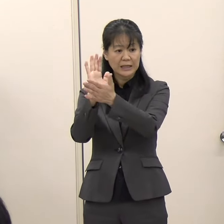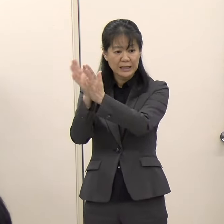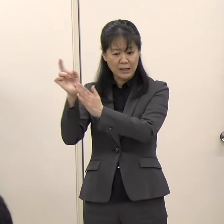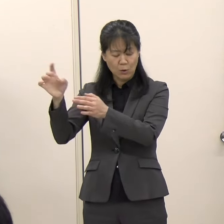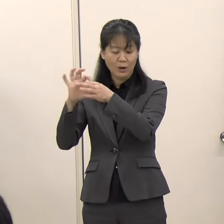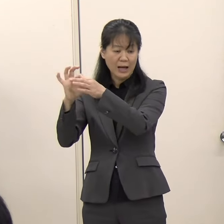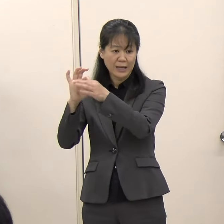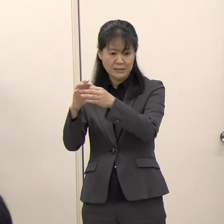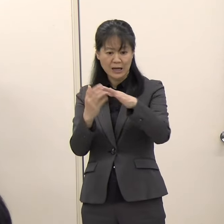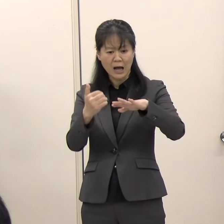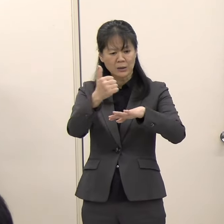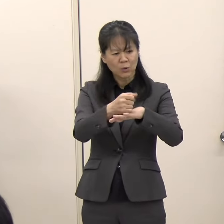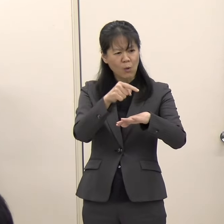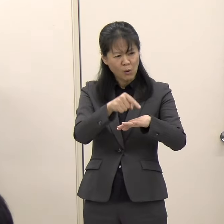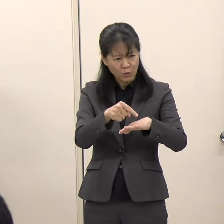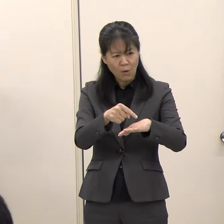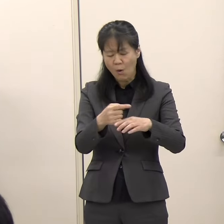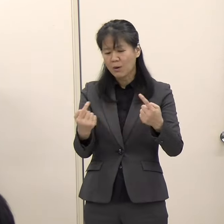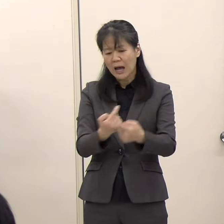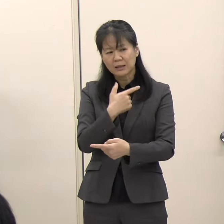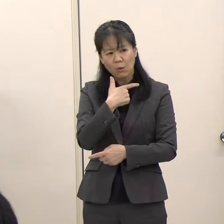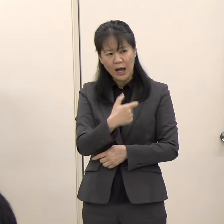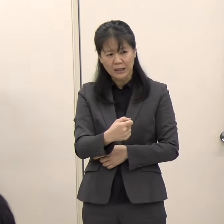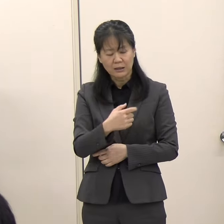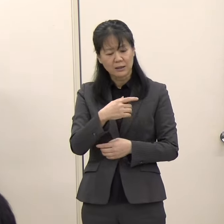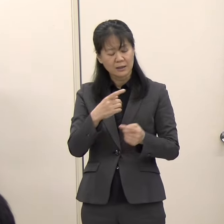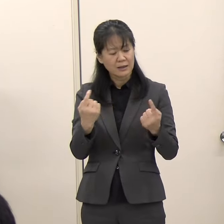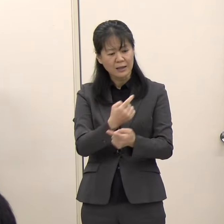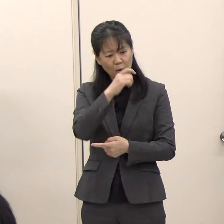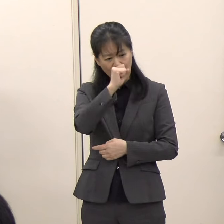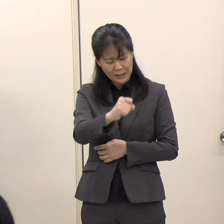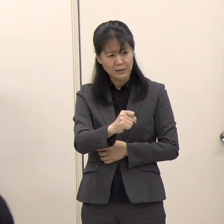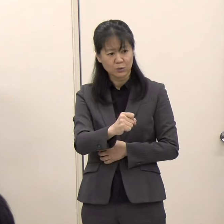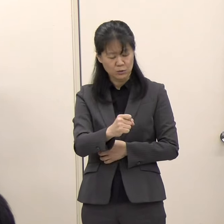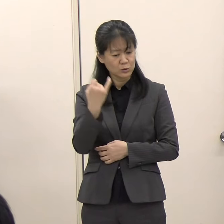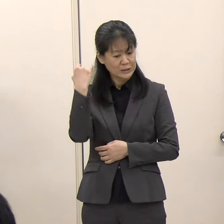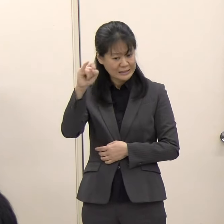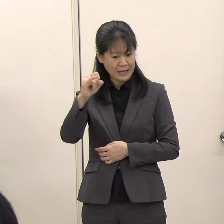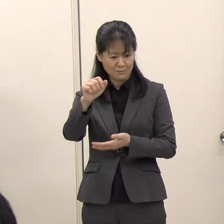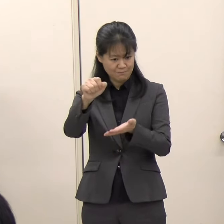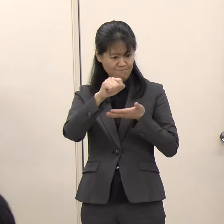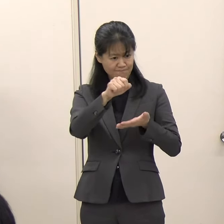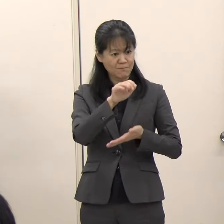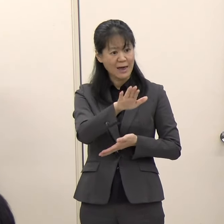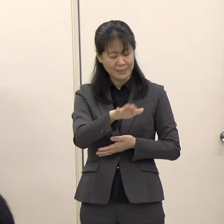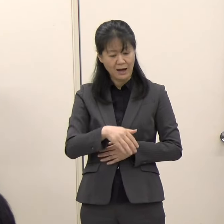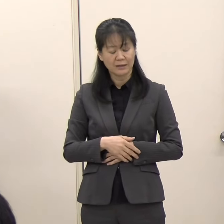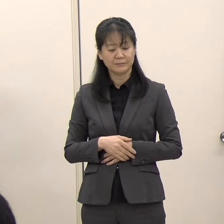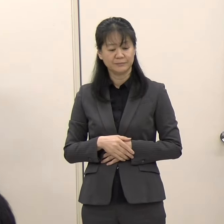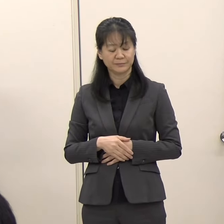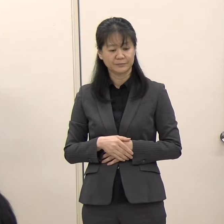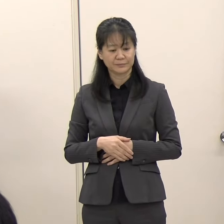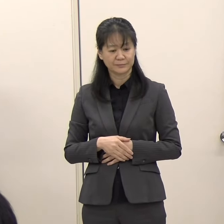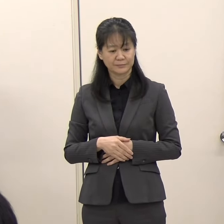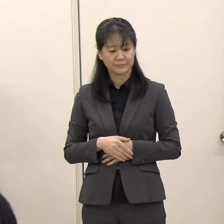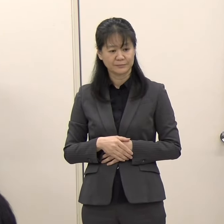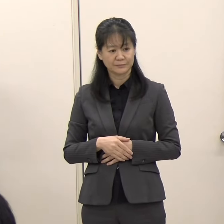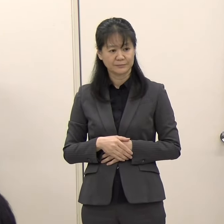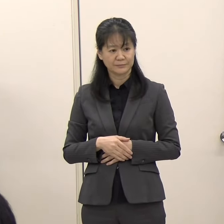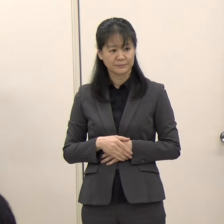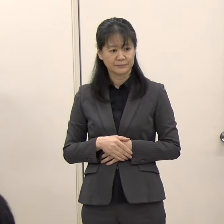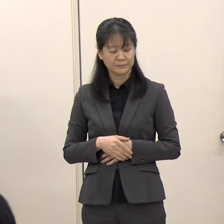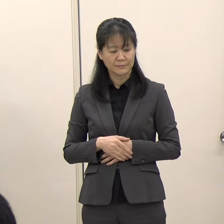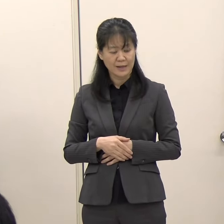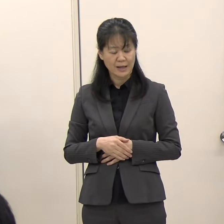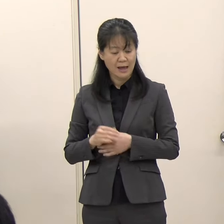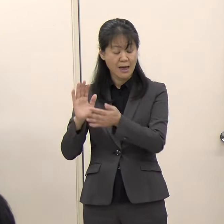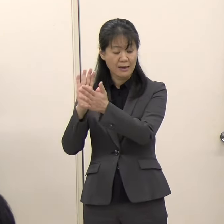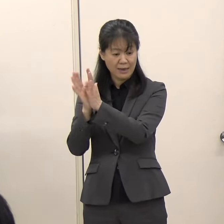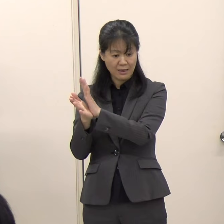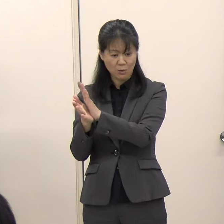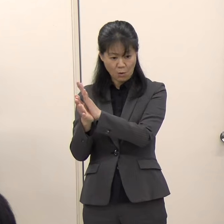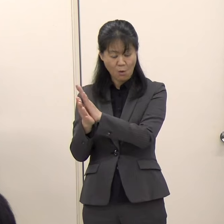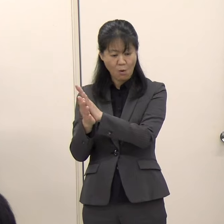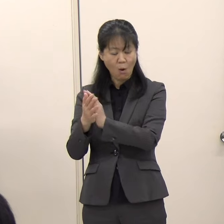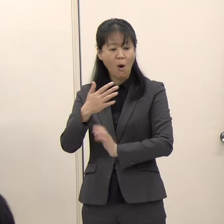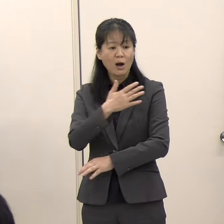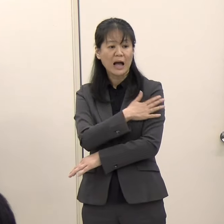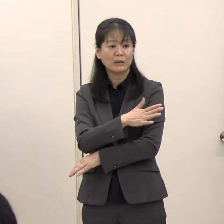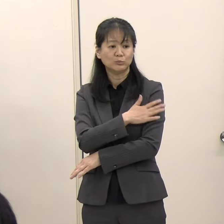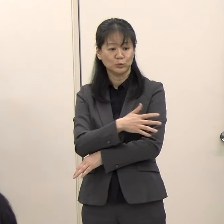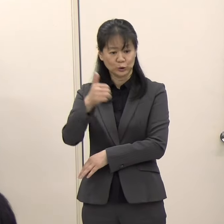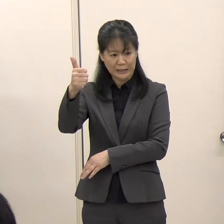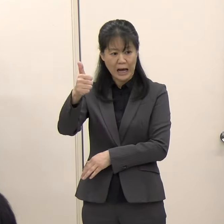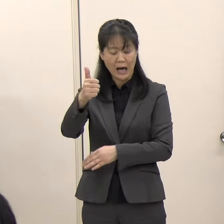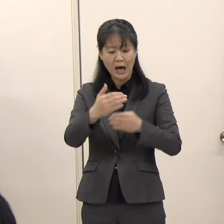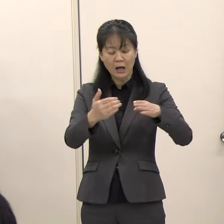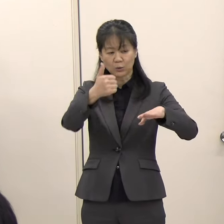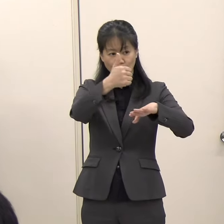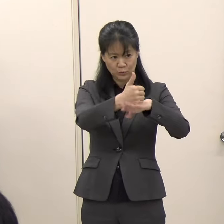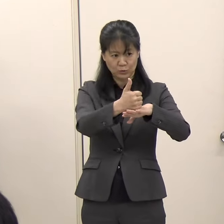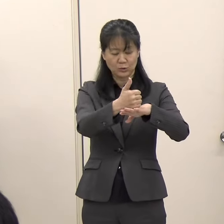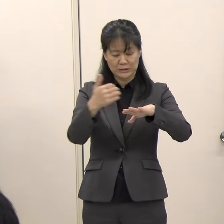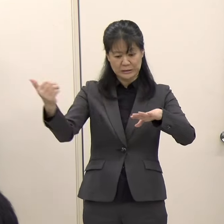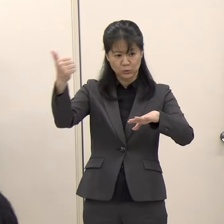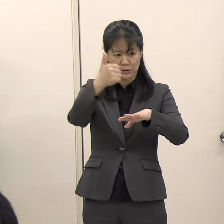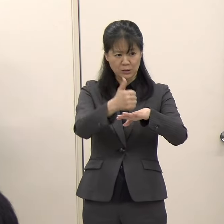これまで長く県の元幹部の方がトップを務めていることについて、適切だというふうに思われますか。